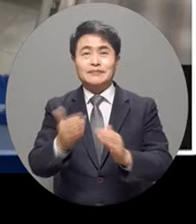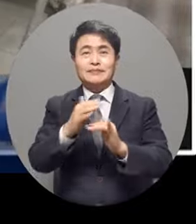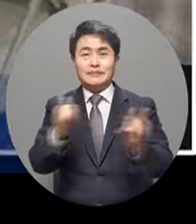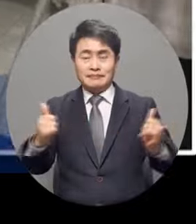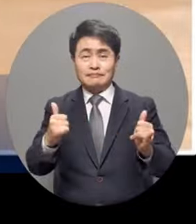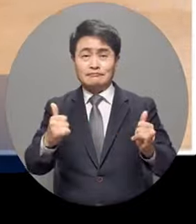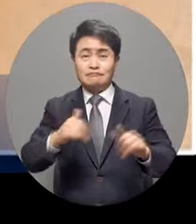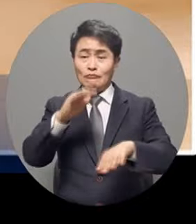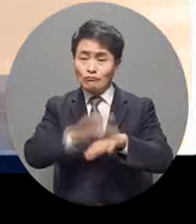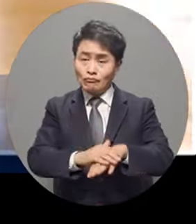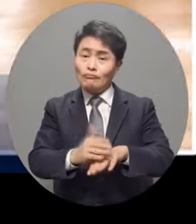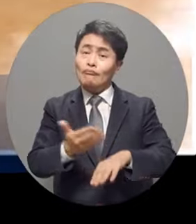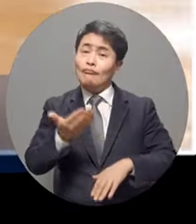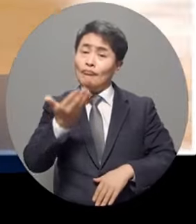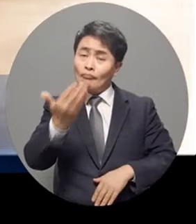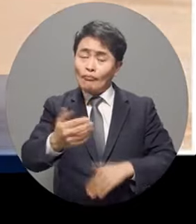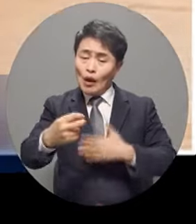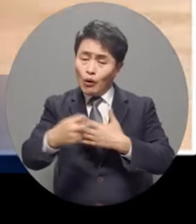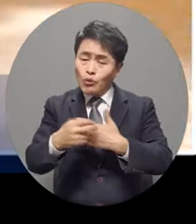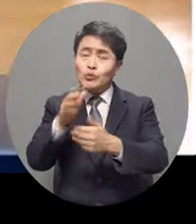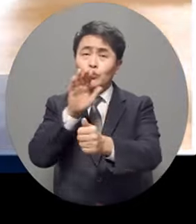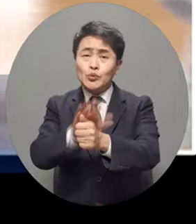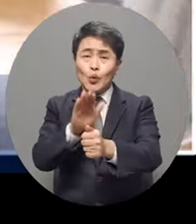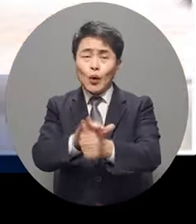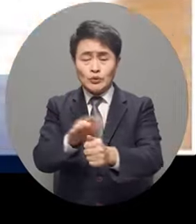(인터뷰) 노동자들에게 기꺼이 손을 내밀어서 의료 지원을 하는 이런 일들을 해